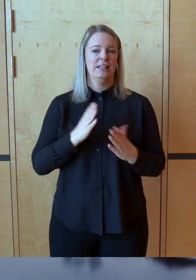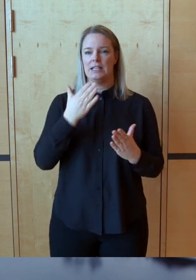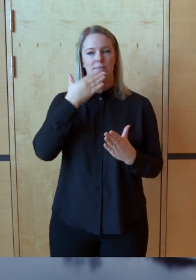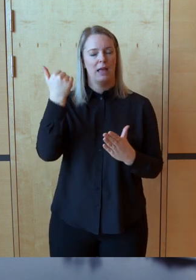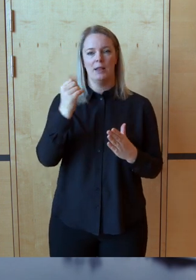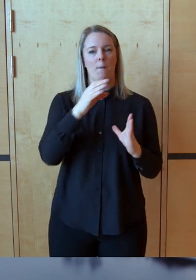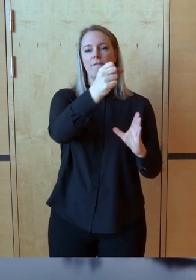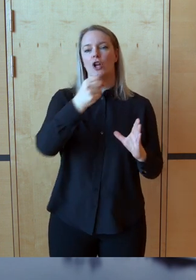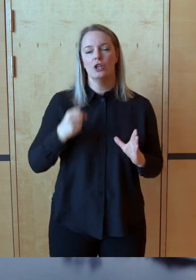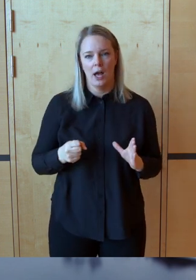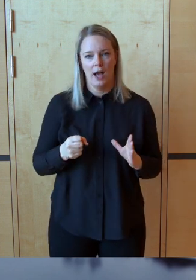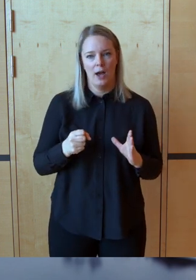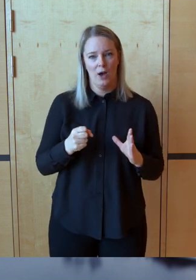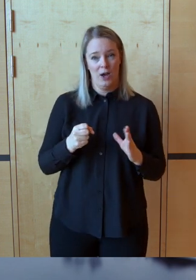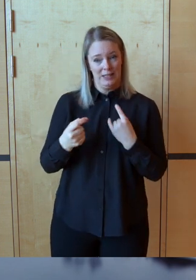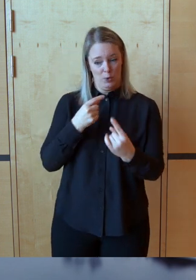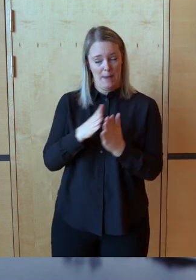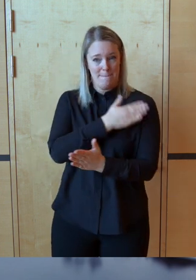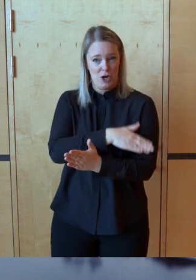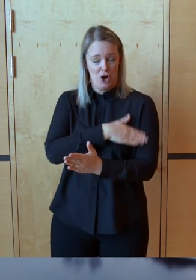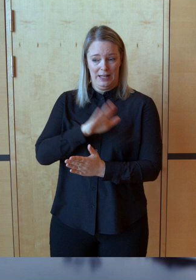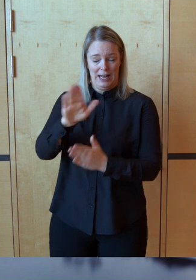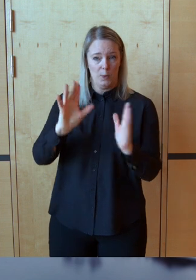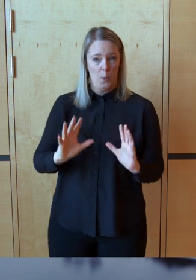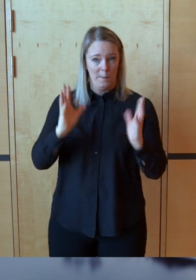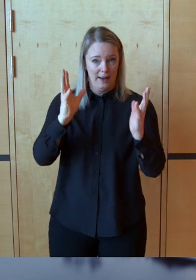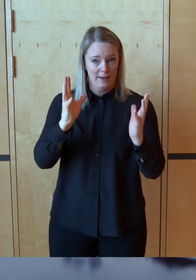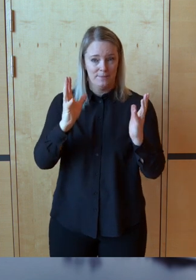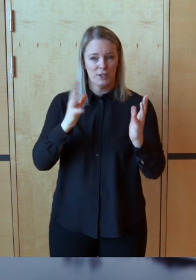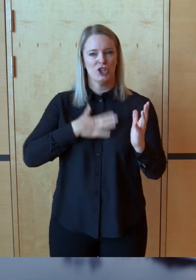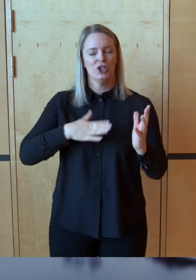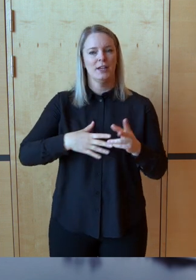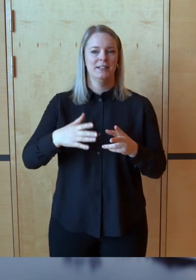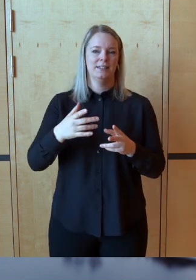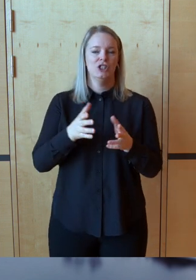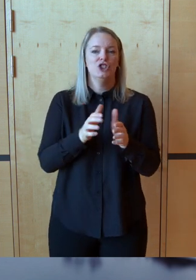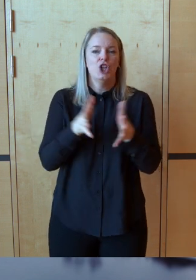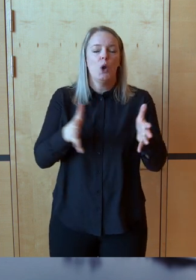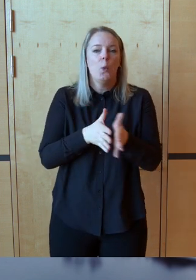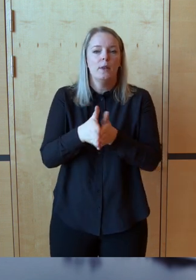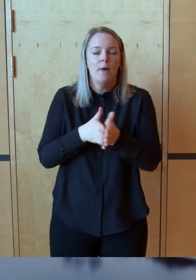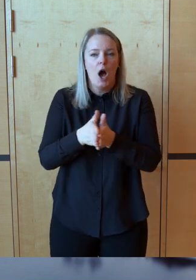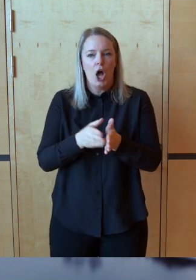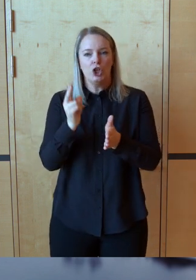Personalen upplever frågan så ser de ju Några större utmaningar med nya lokaler nya lokalisering